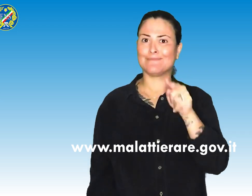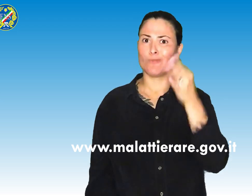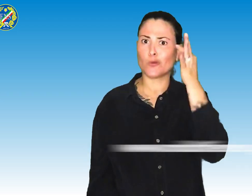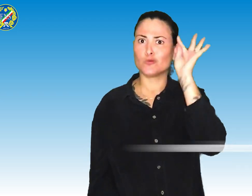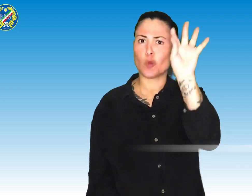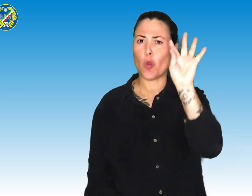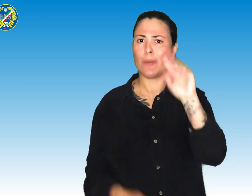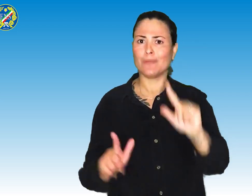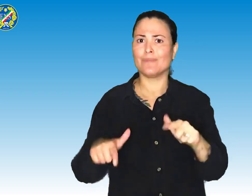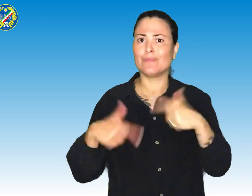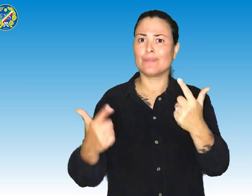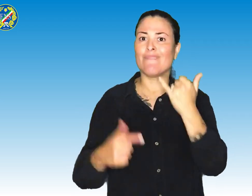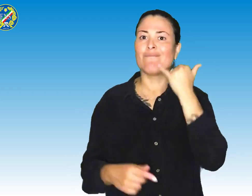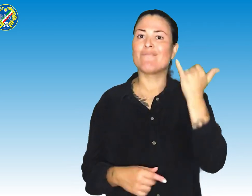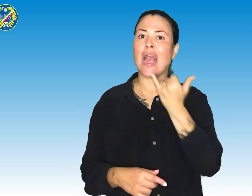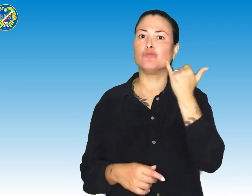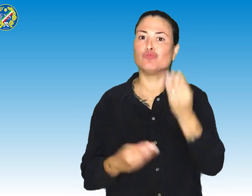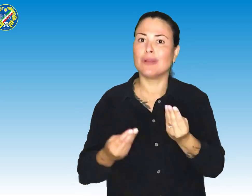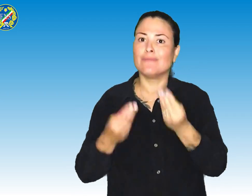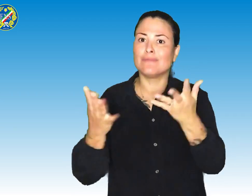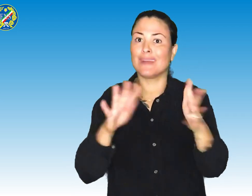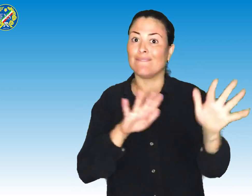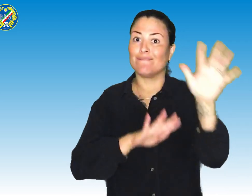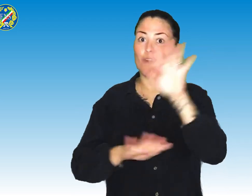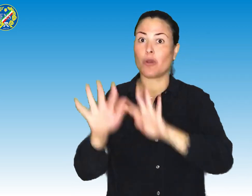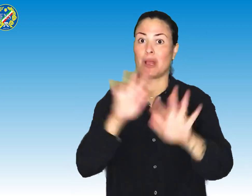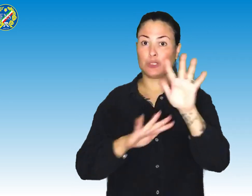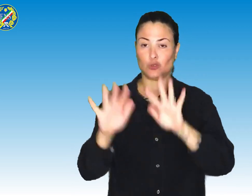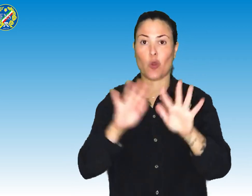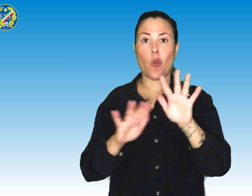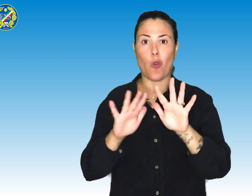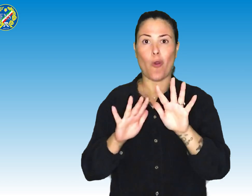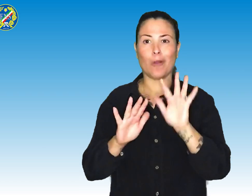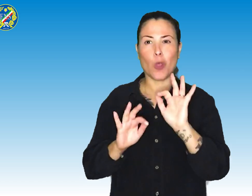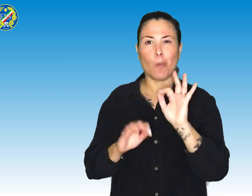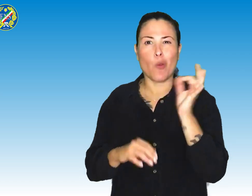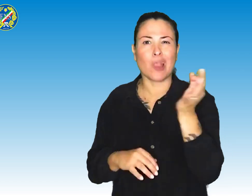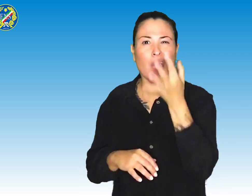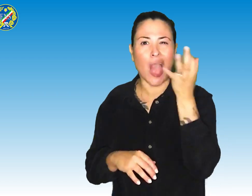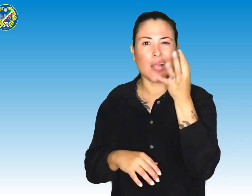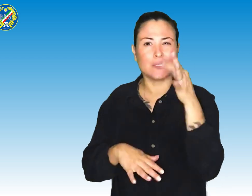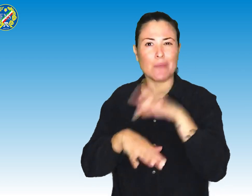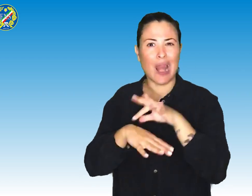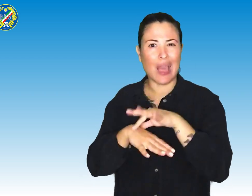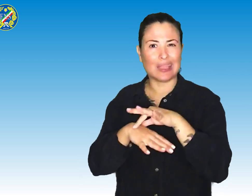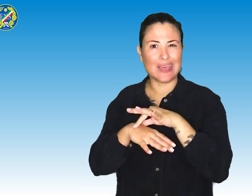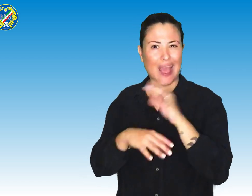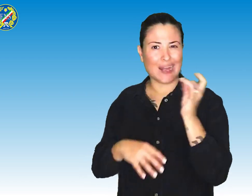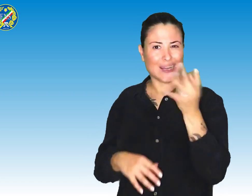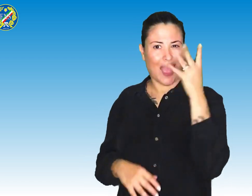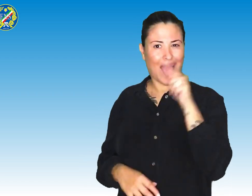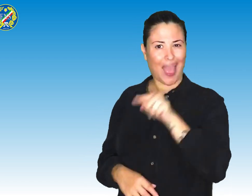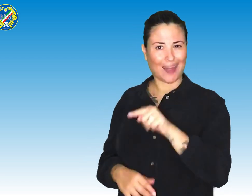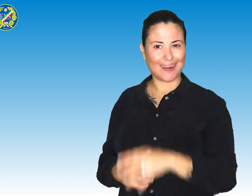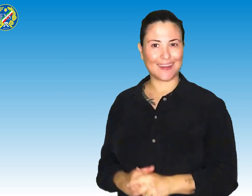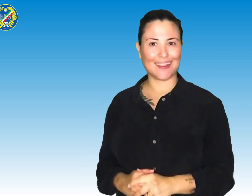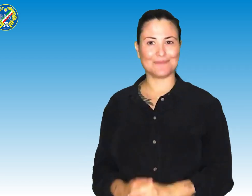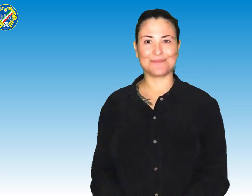con lo scopo di facilitare l’accesso alle informazioni disponibili sulle malattie rare.